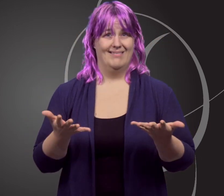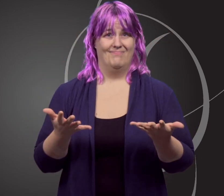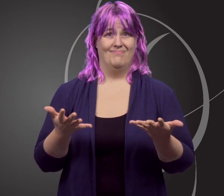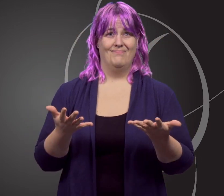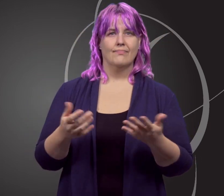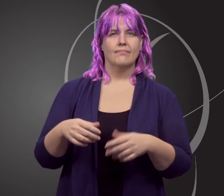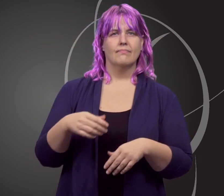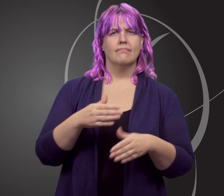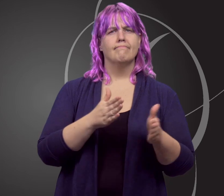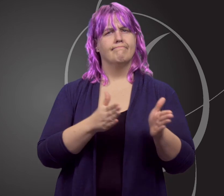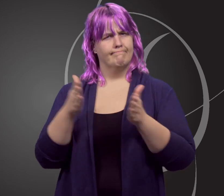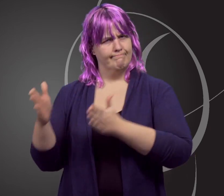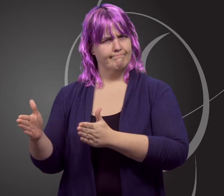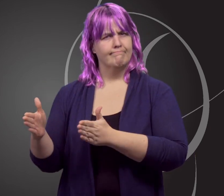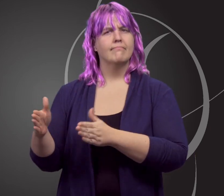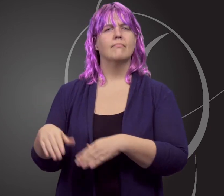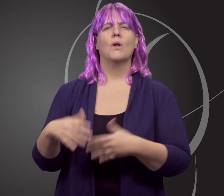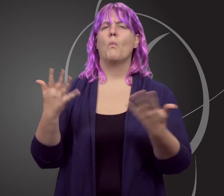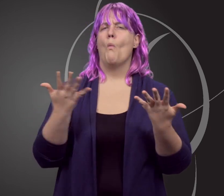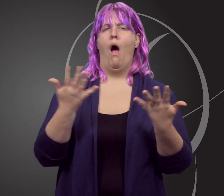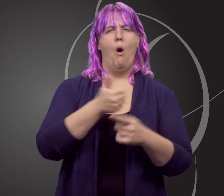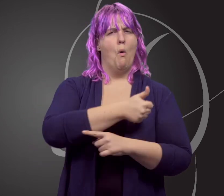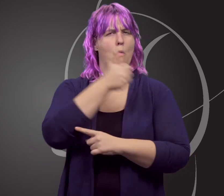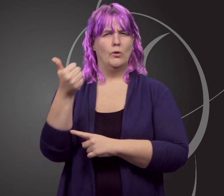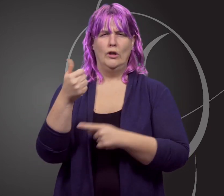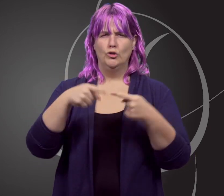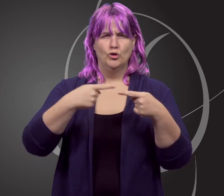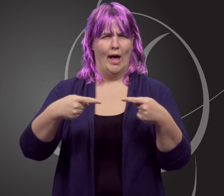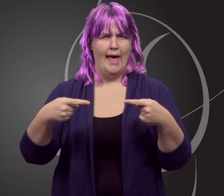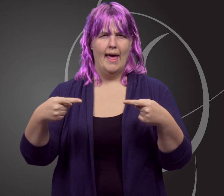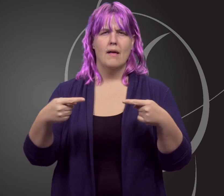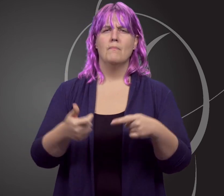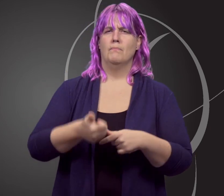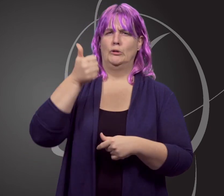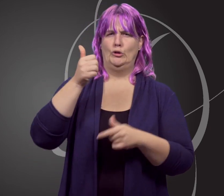Maintenant, passons à un autre sujet,